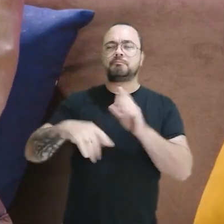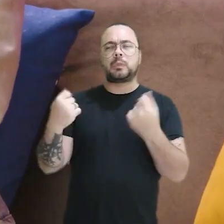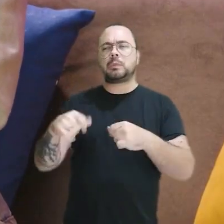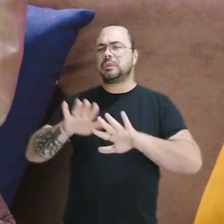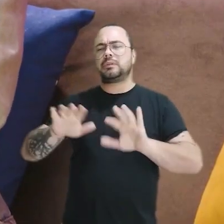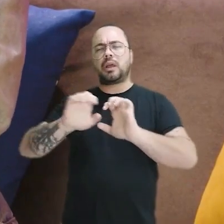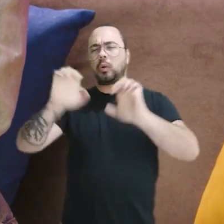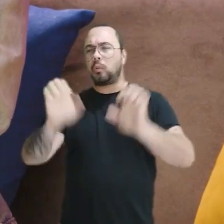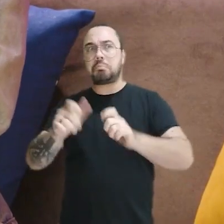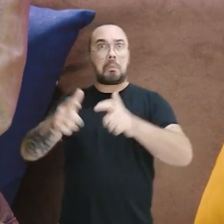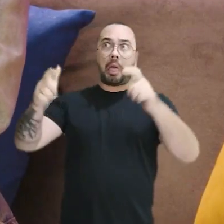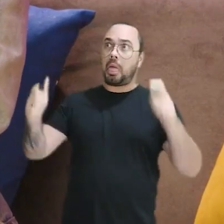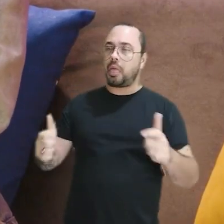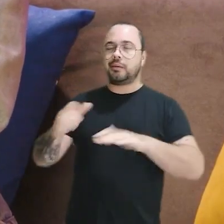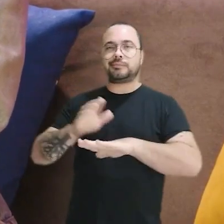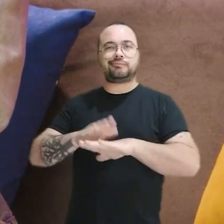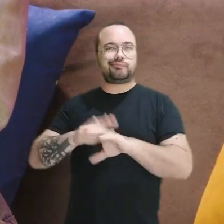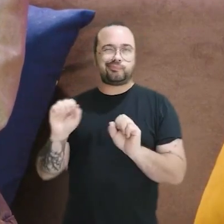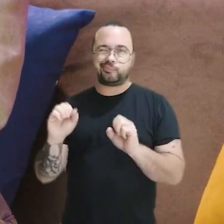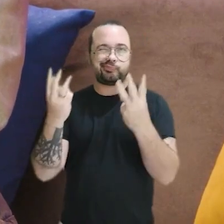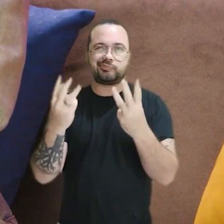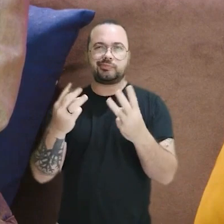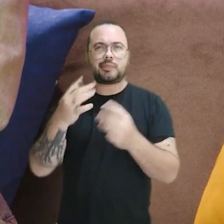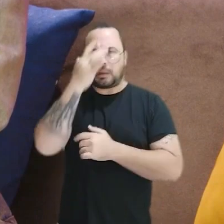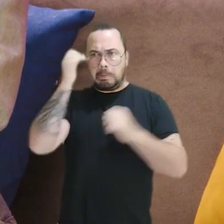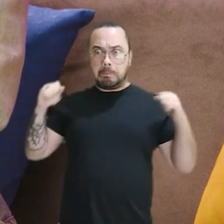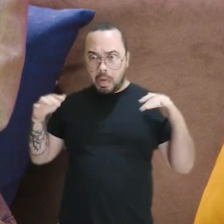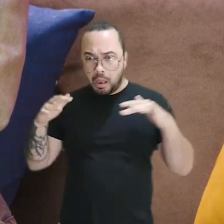coisa pra fazer o show, nem de muita gente. Cê precisa...